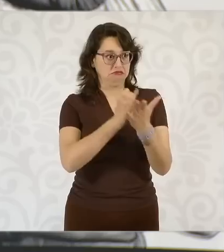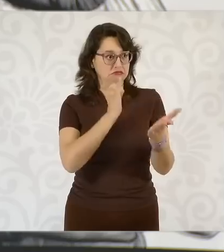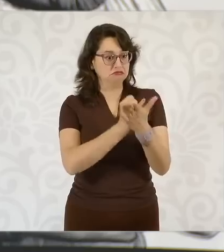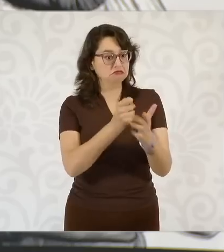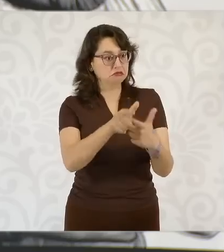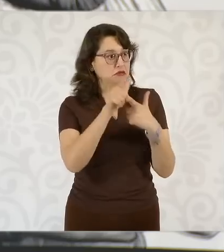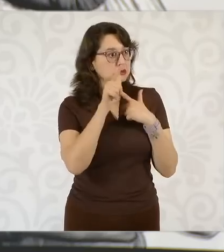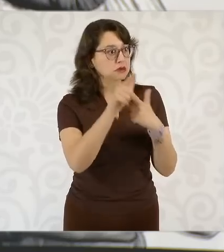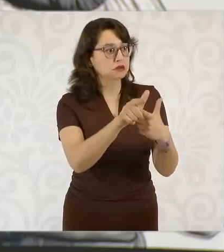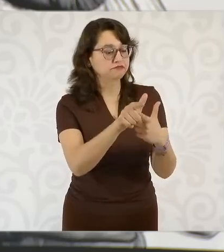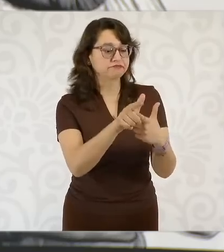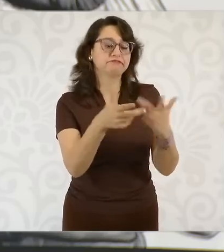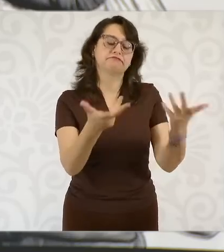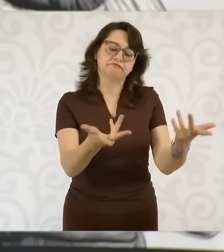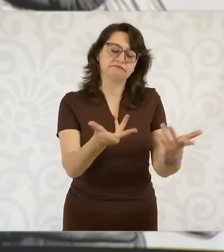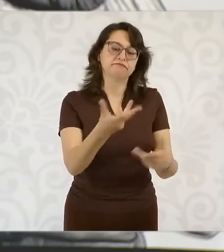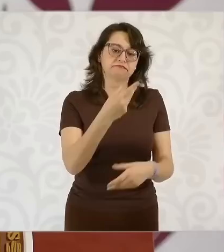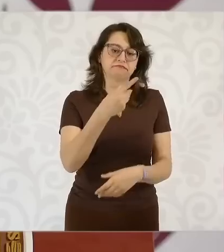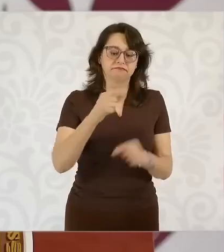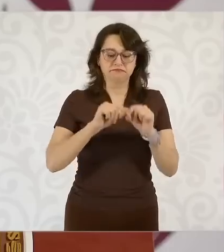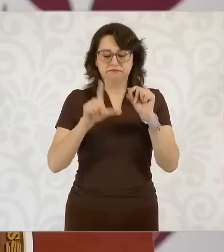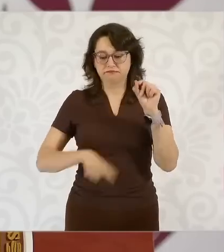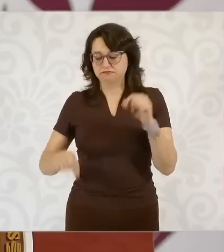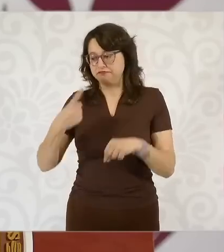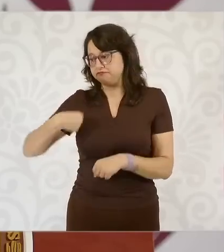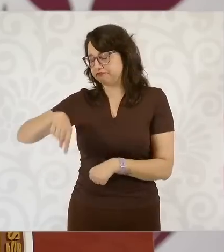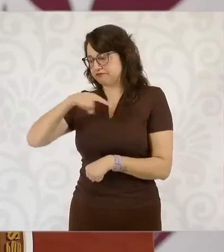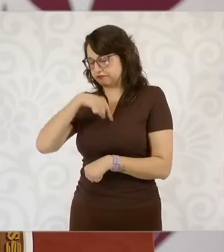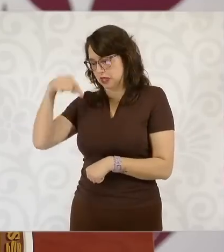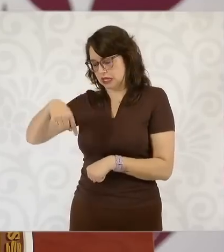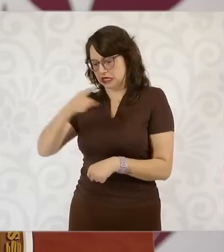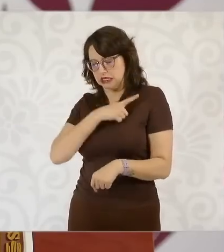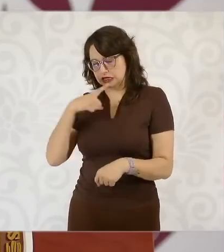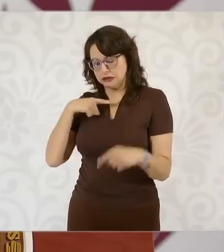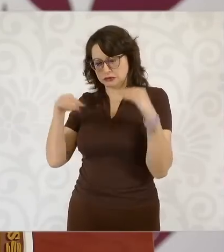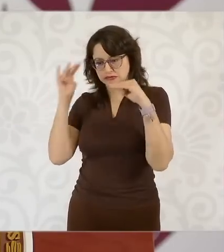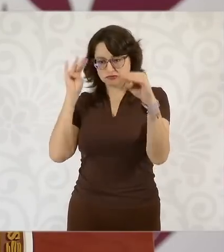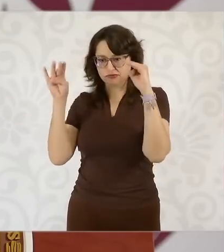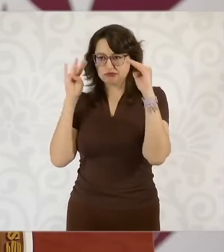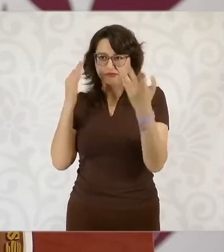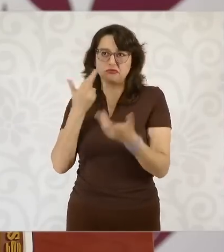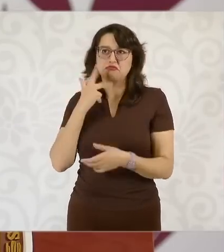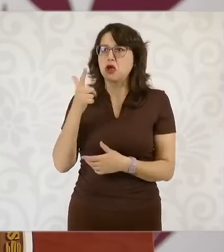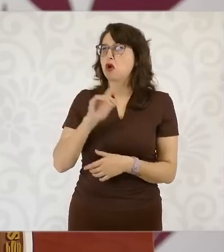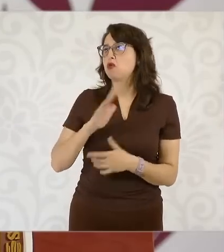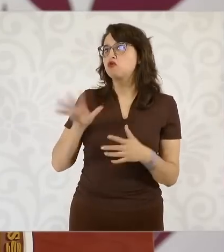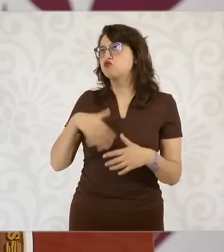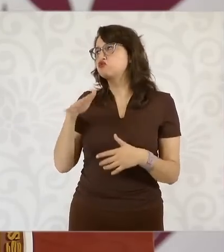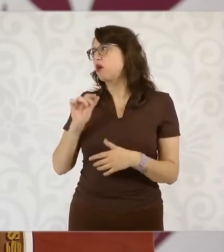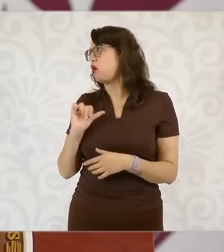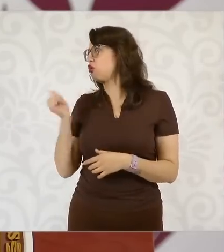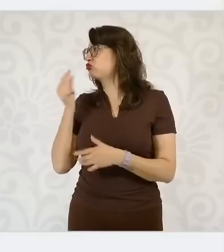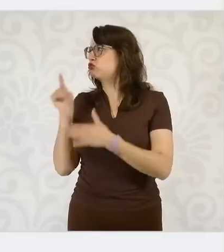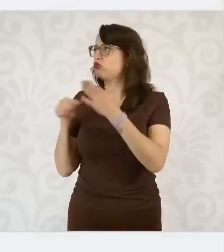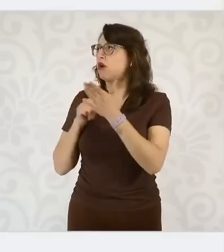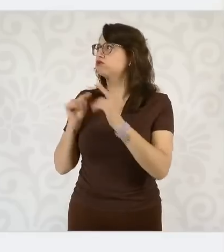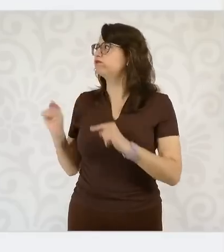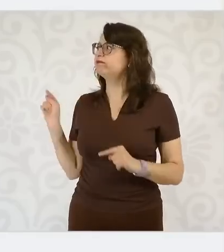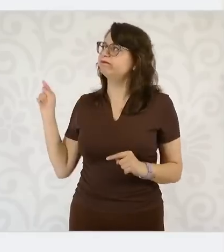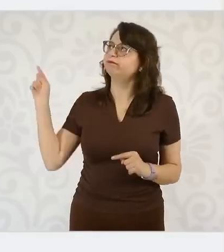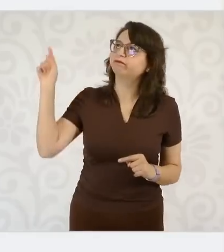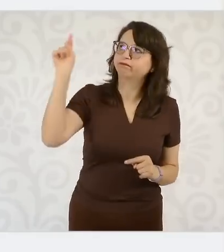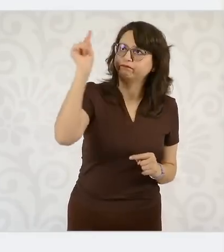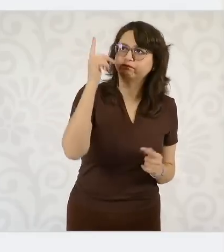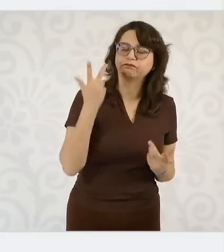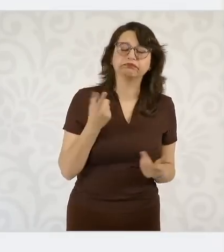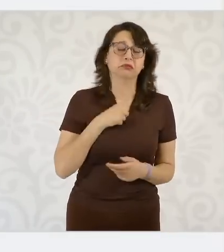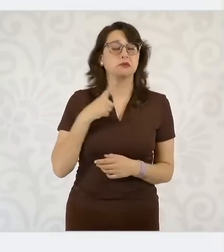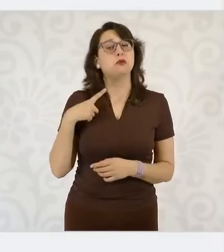muy importante de la diversificación geográfica de la economía mexicana